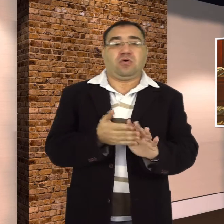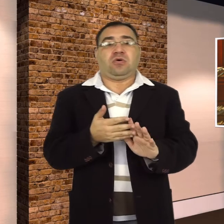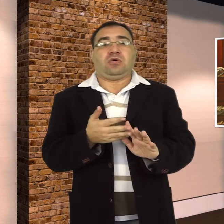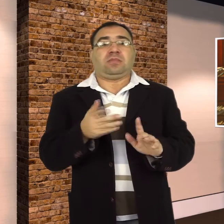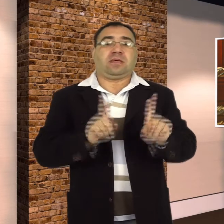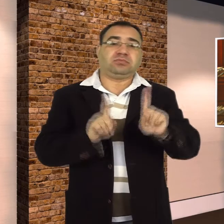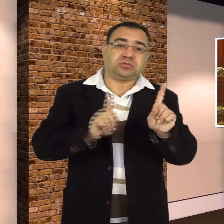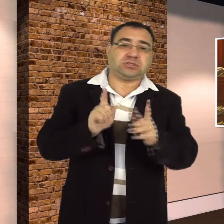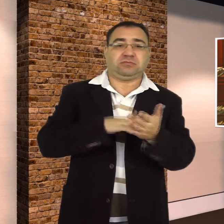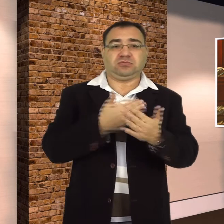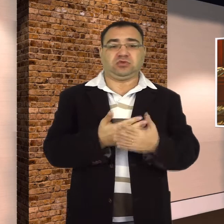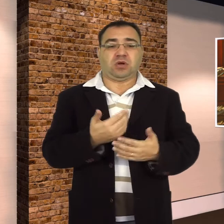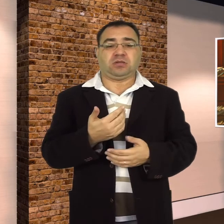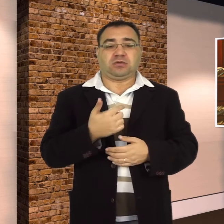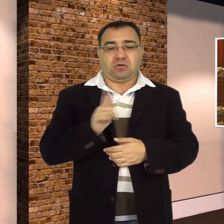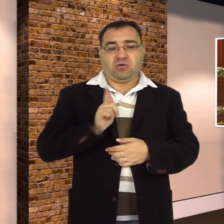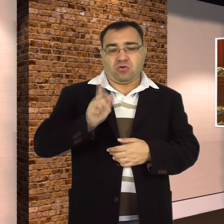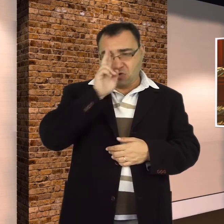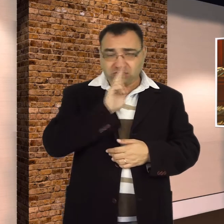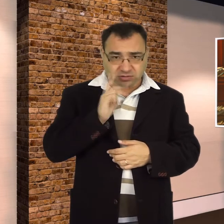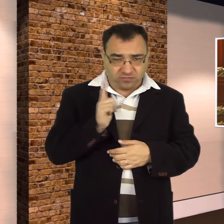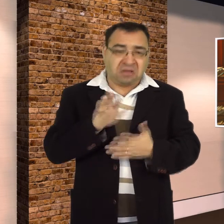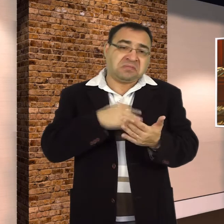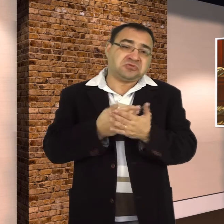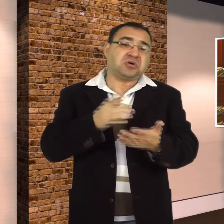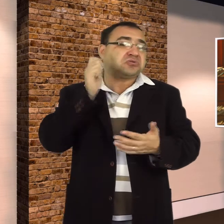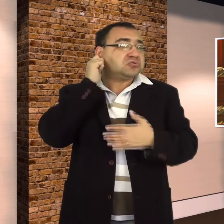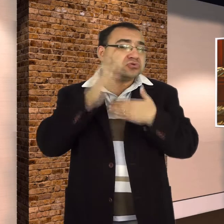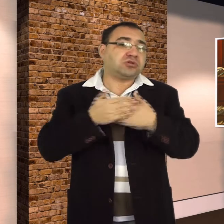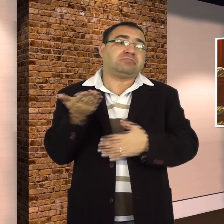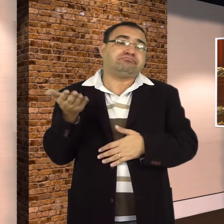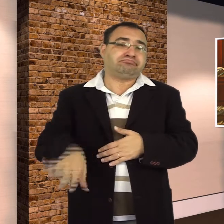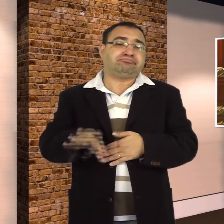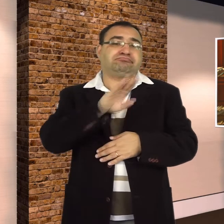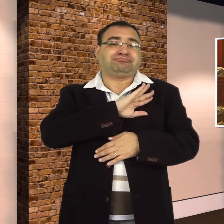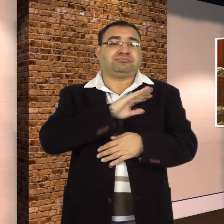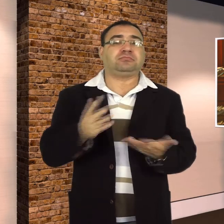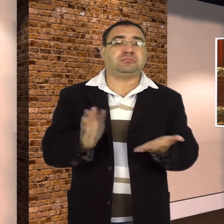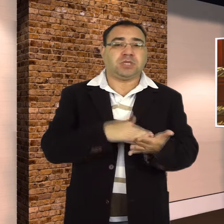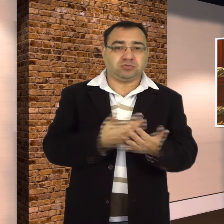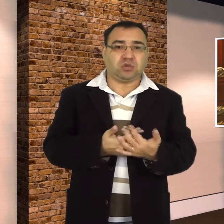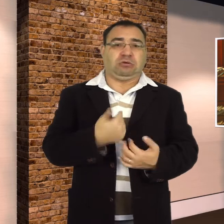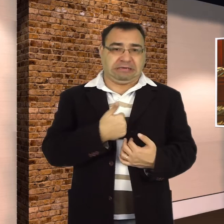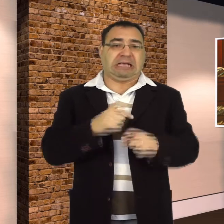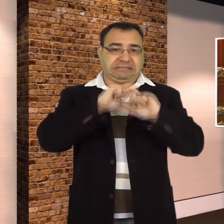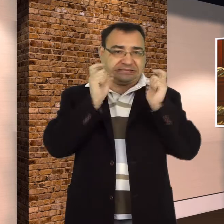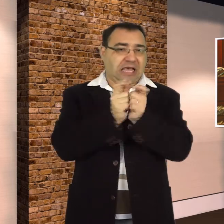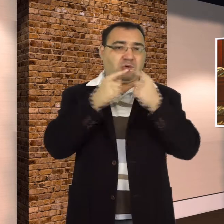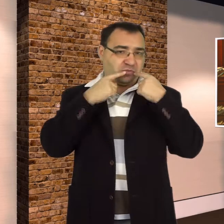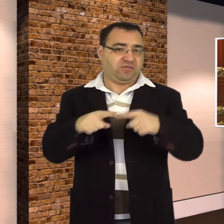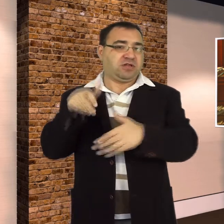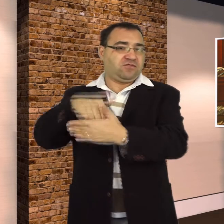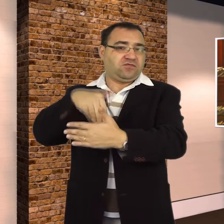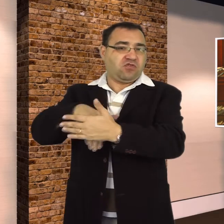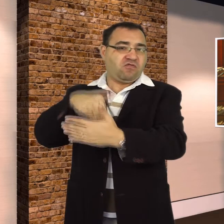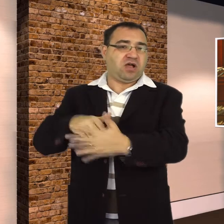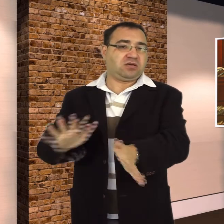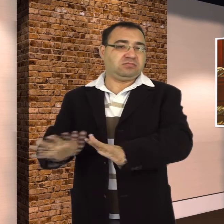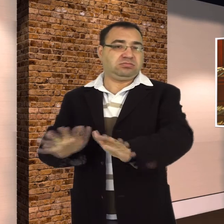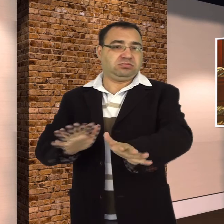Może też być taka sytuacja, że jedno z małżonków umiera, to wtedy drugi rodzic jest odpowiedzialny za swoje dziecko.